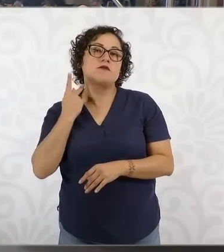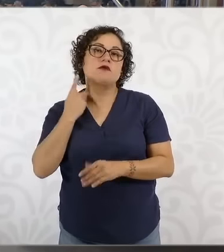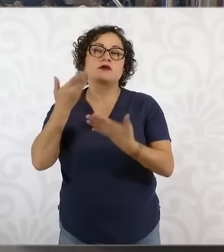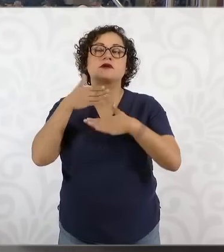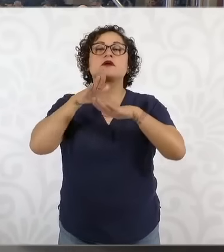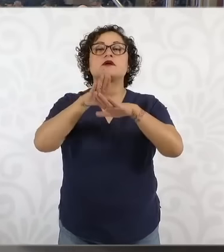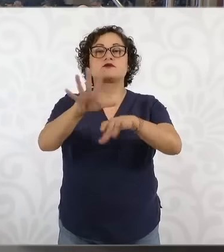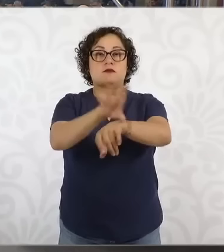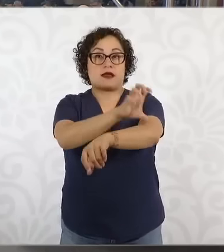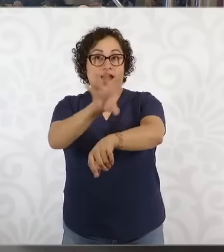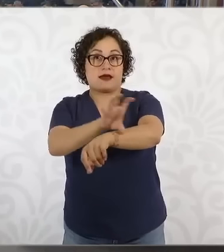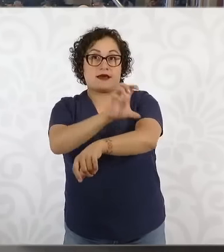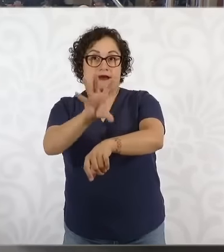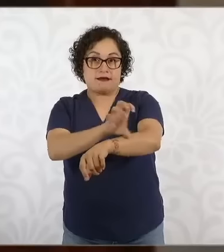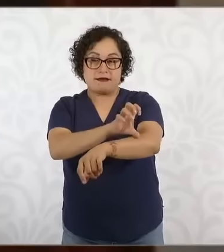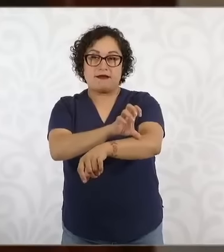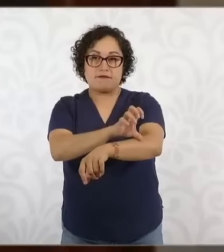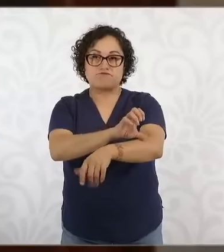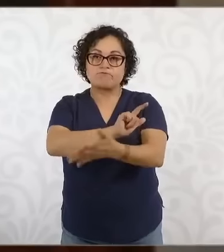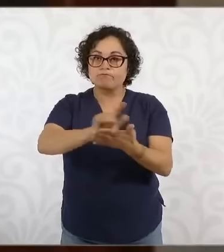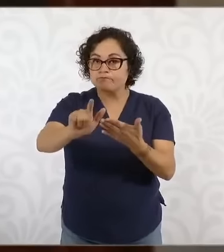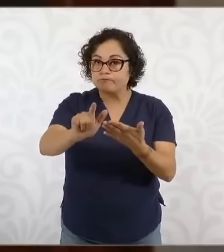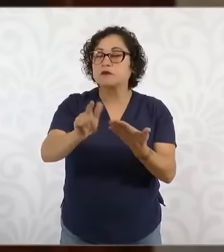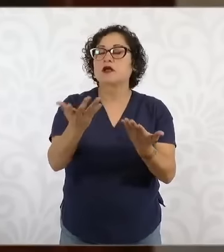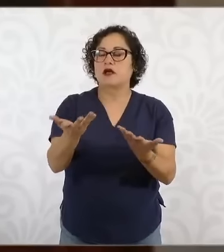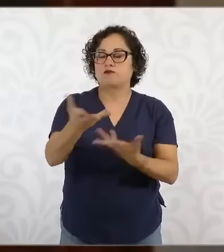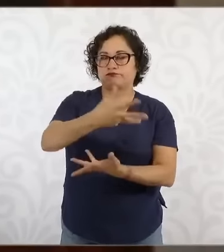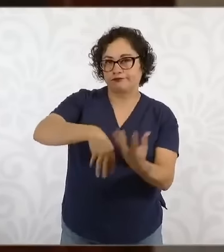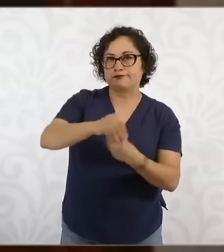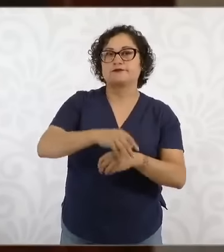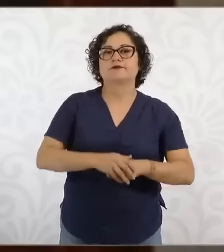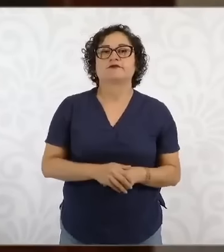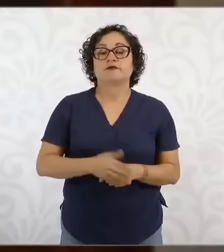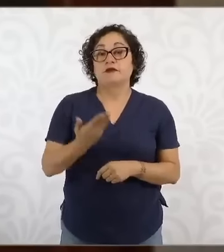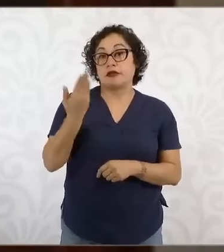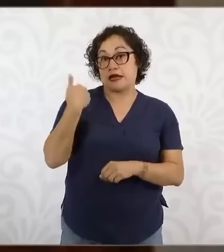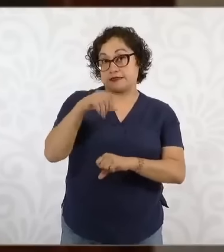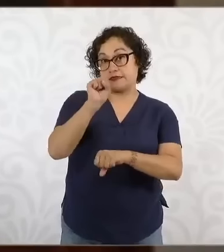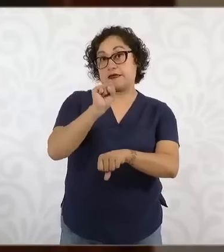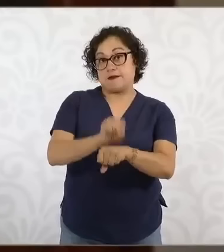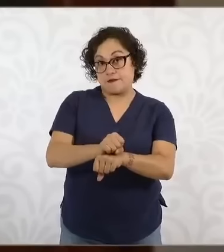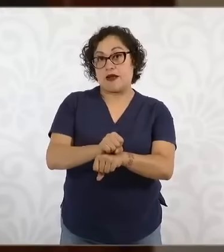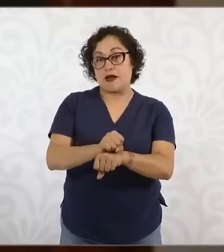Eh, la semana pasada se publicó un desplegado en donde integrantes del comité que se formó para